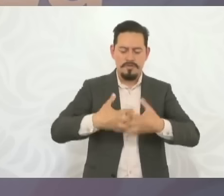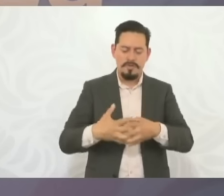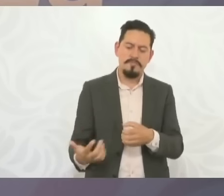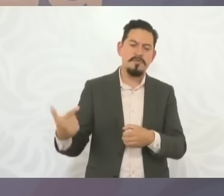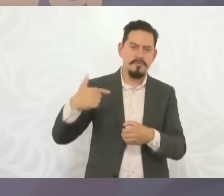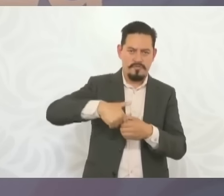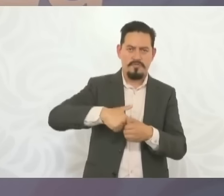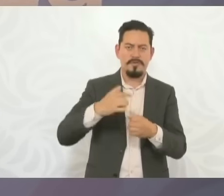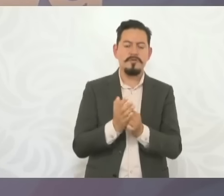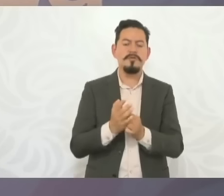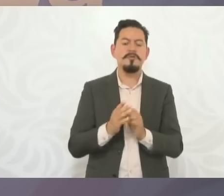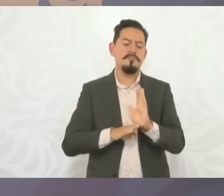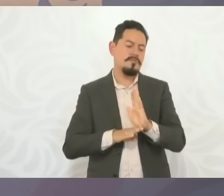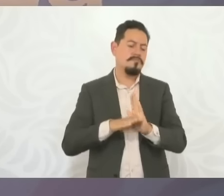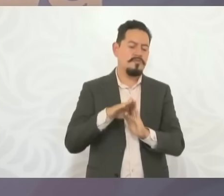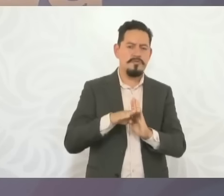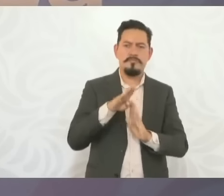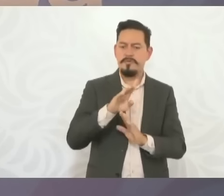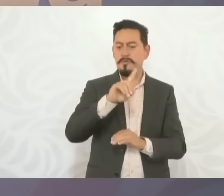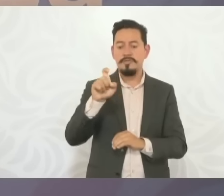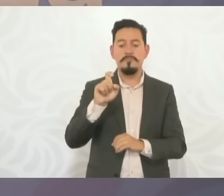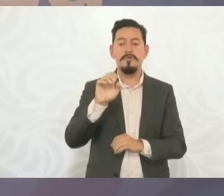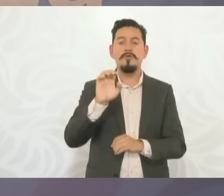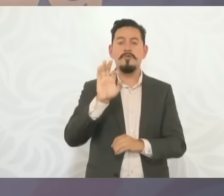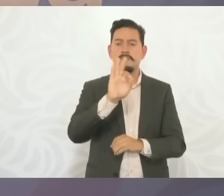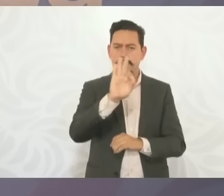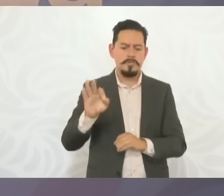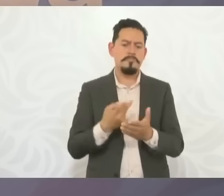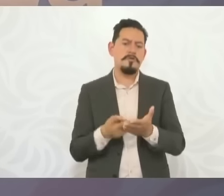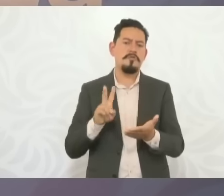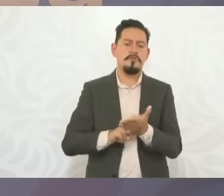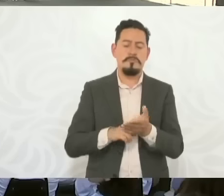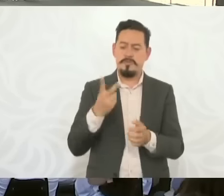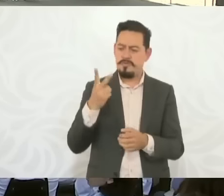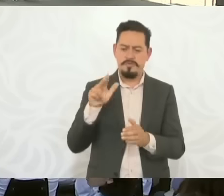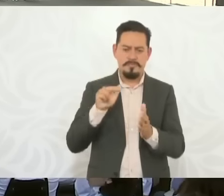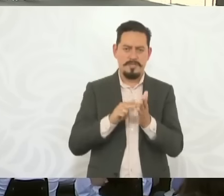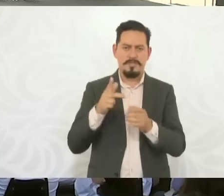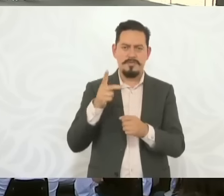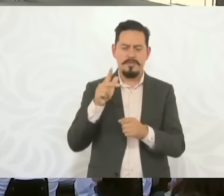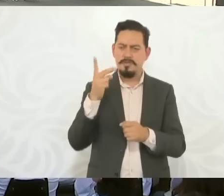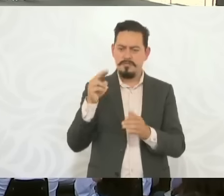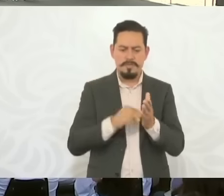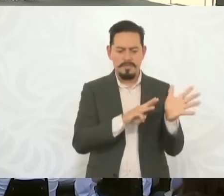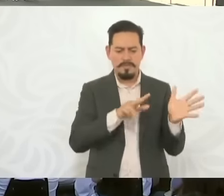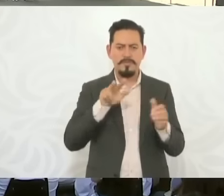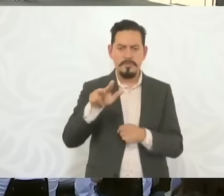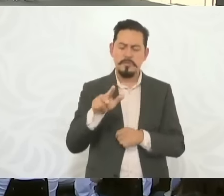refinación de petrolíferos en 100% con respecto al 2018. Con un procesamiento promedio en 2025